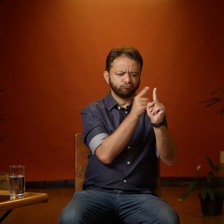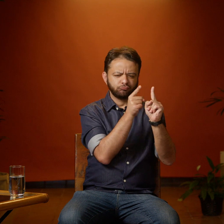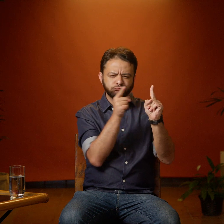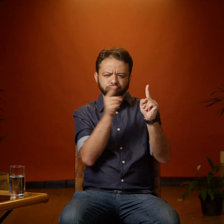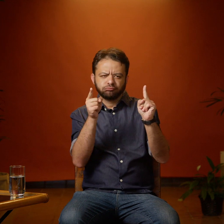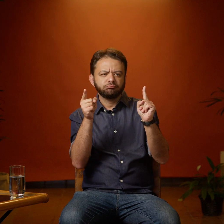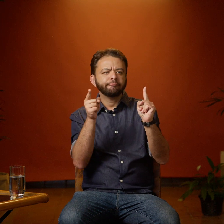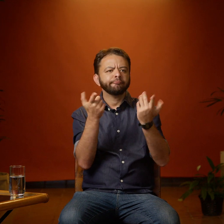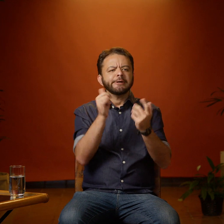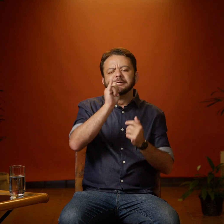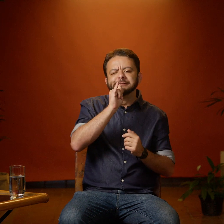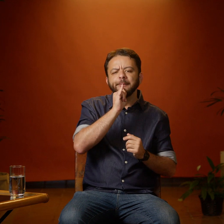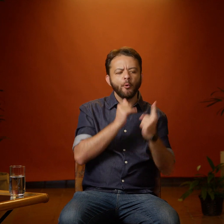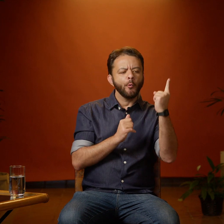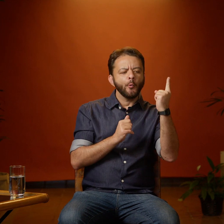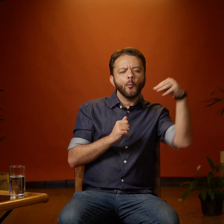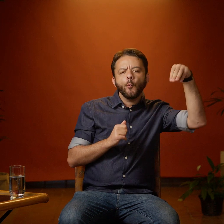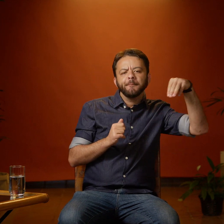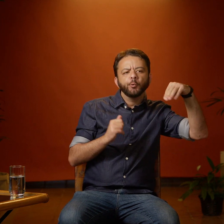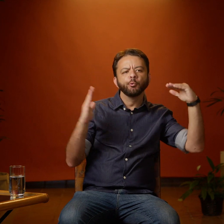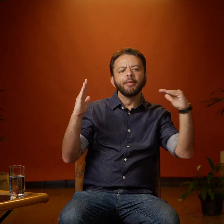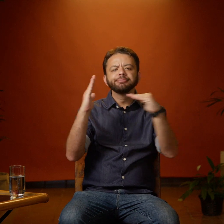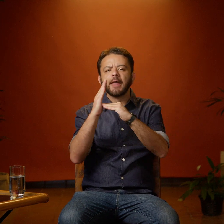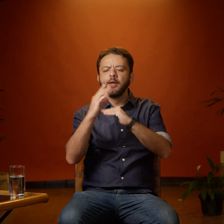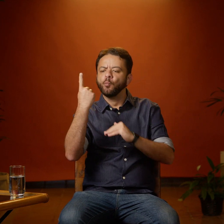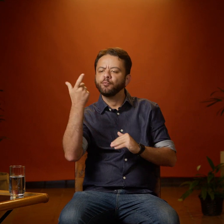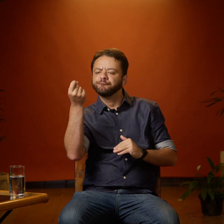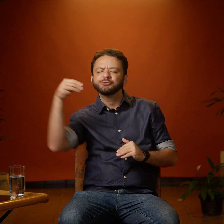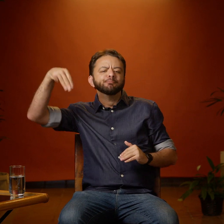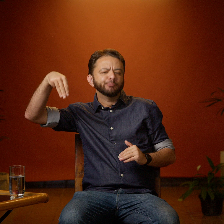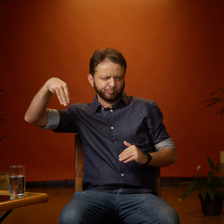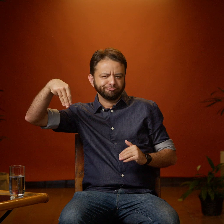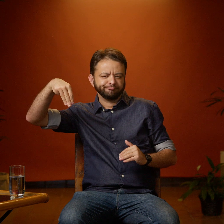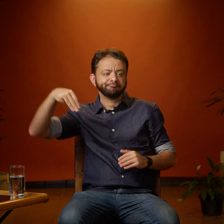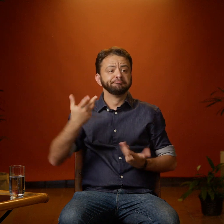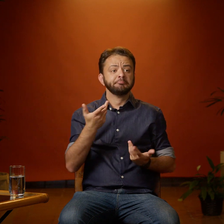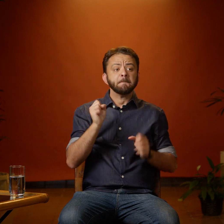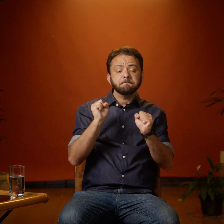de acordo com a regra Europeia existem 3 velocidades na quais o espectador, pode assistir